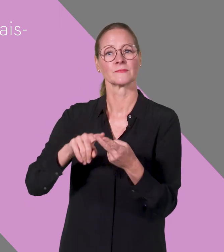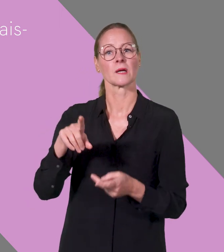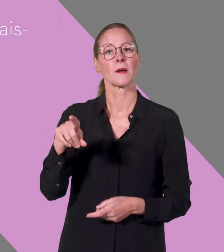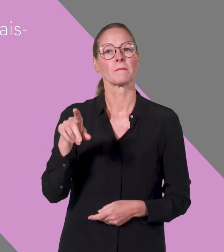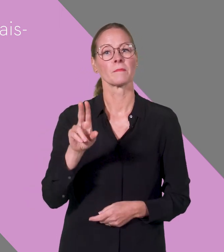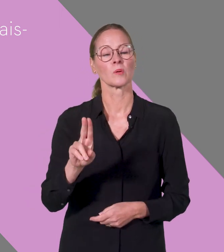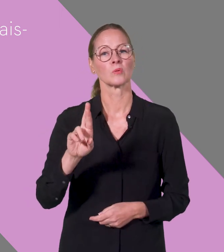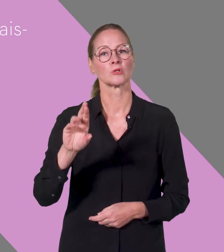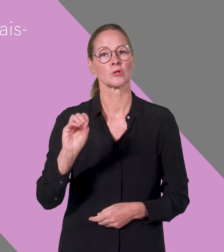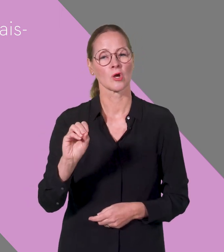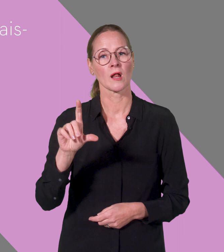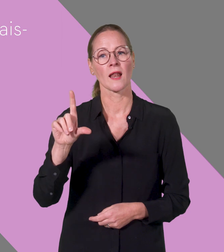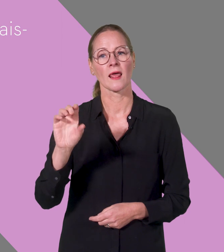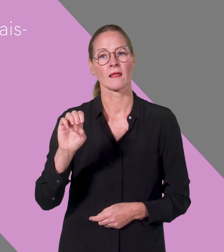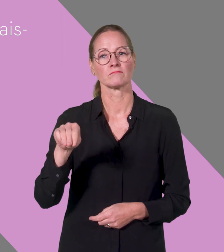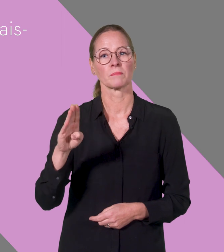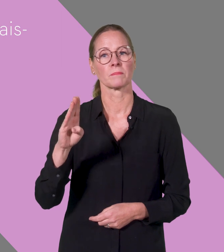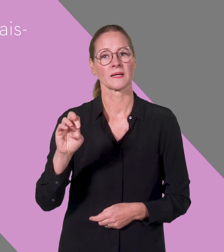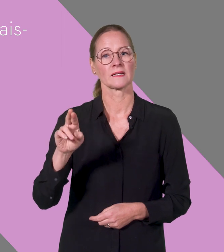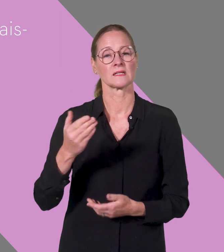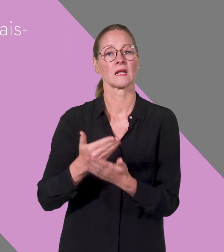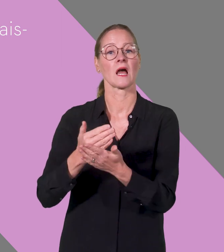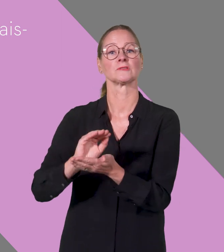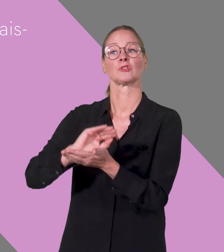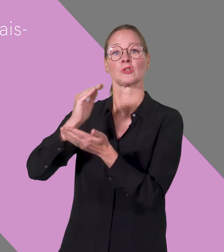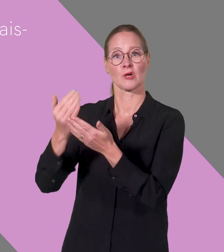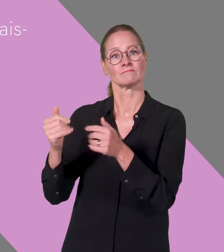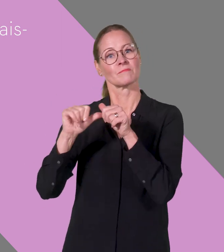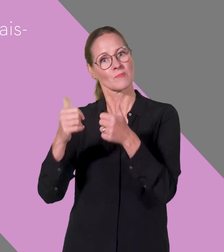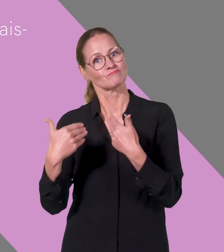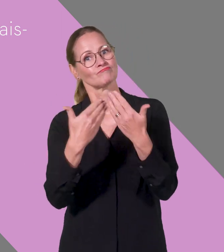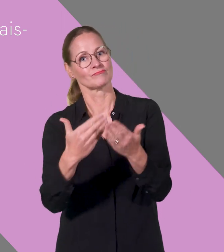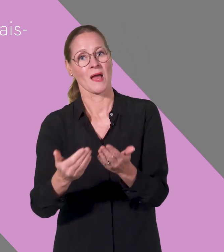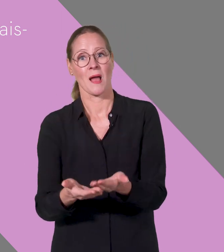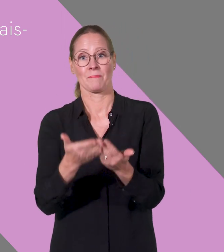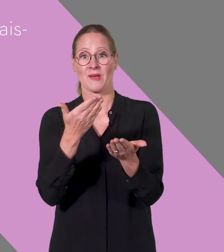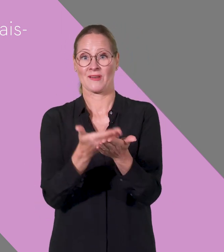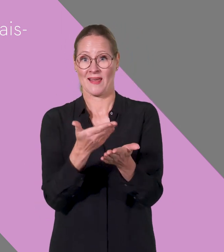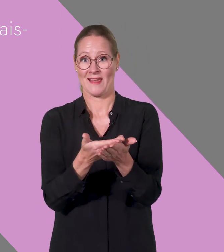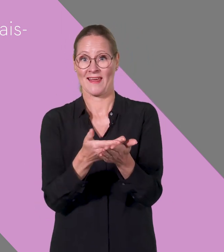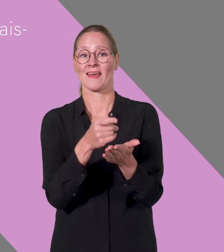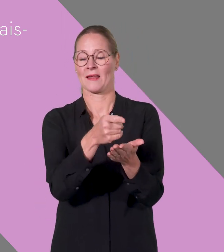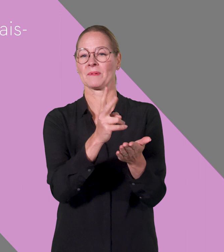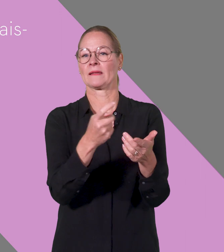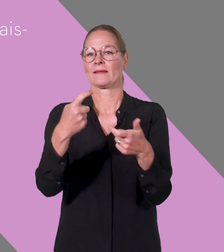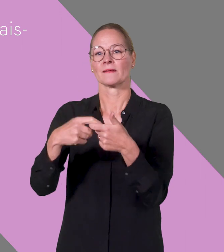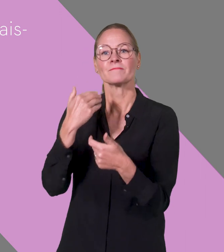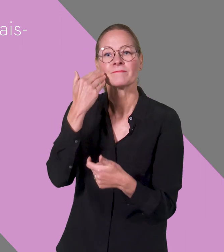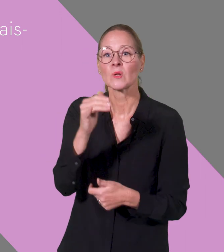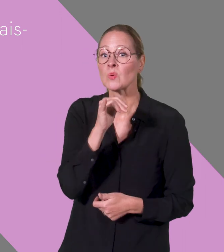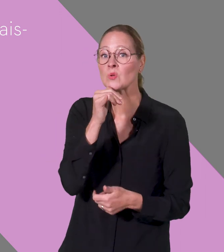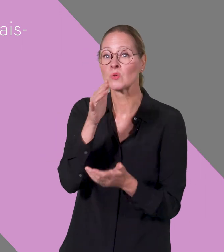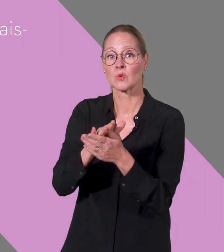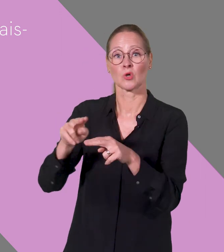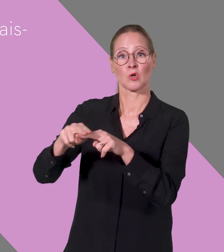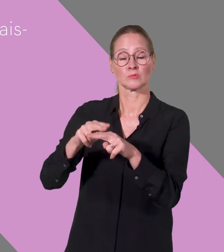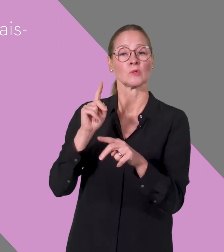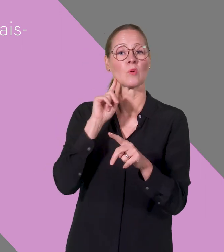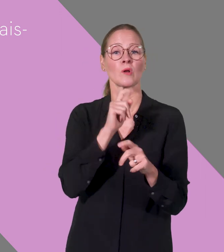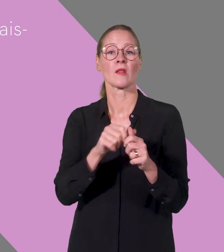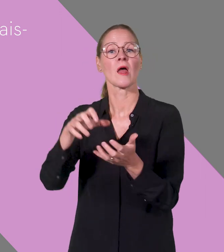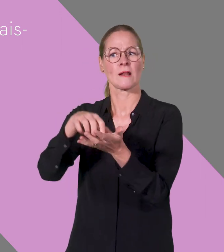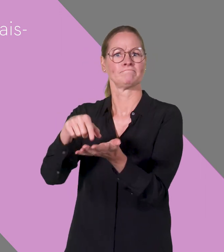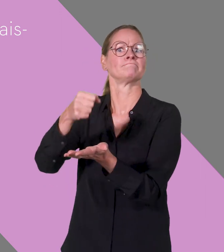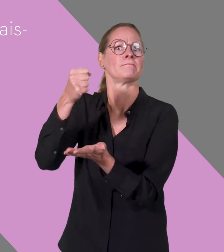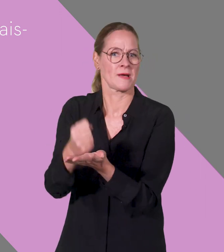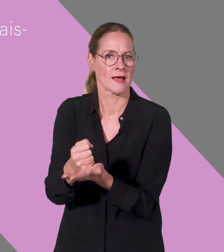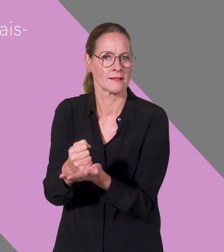ja Puro-Lemberg-rahastosta myönnettävistä apurahoista huhtikuun kokouksessaan.